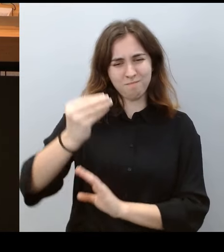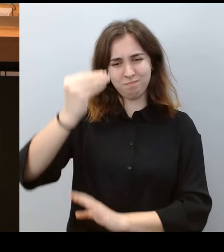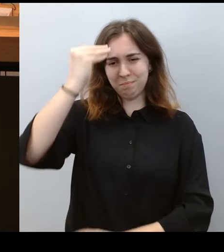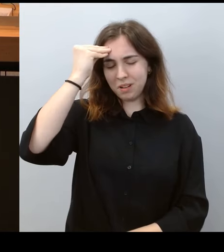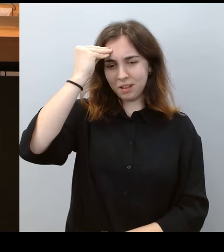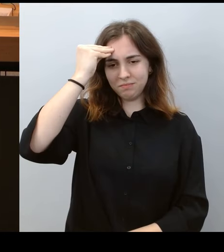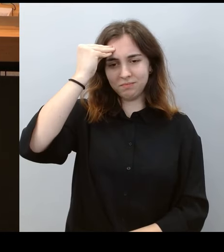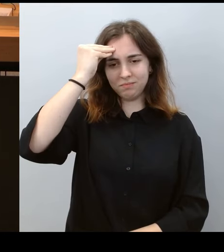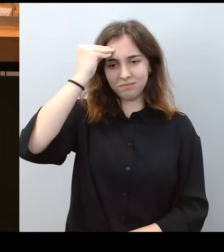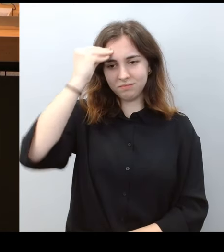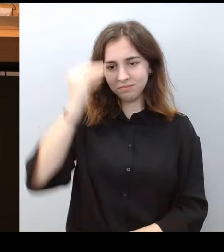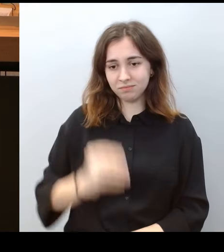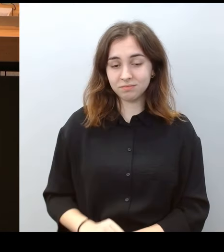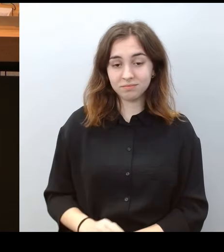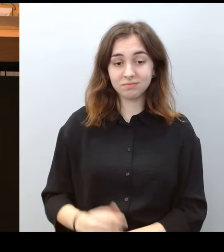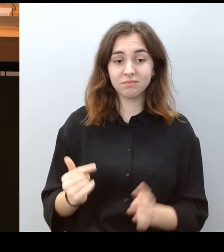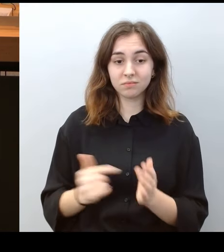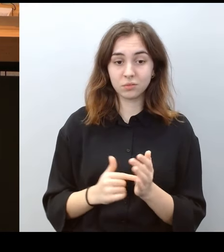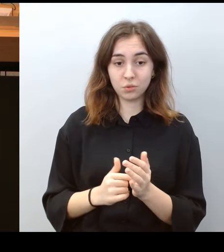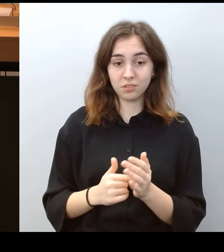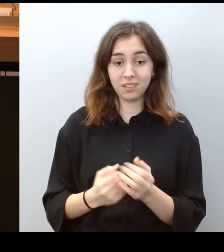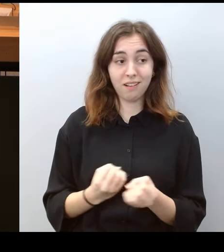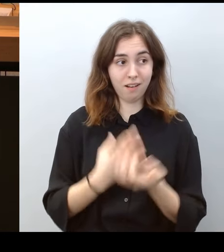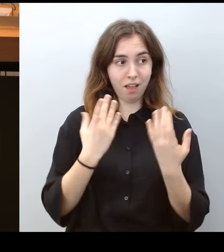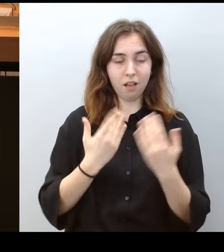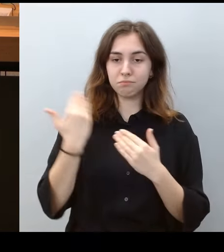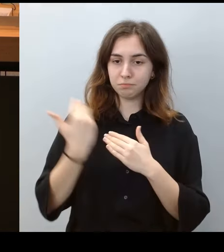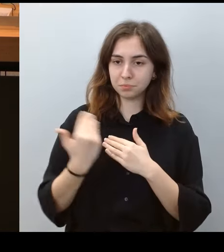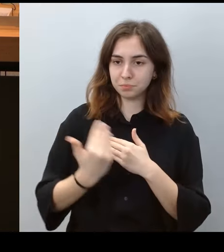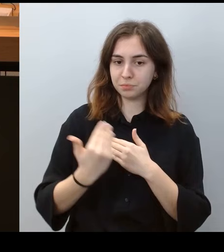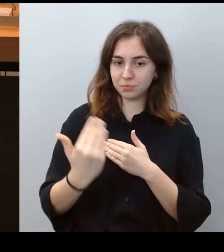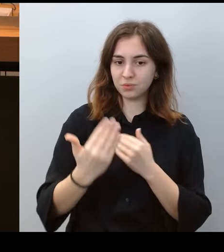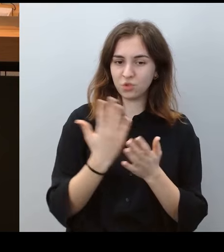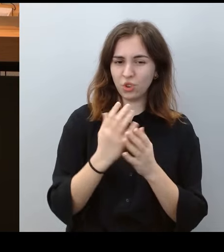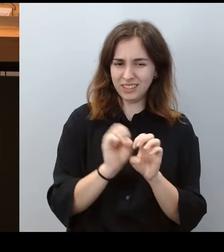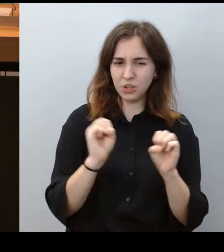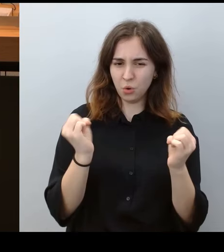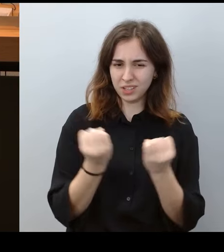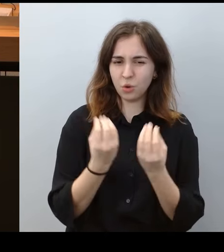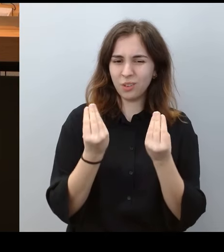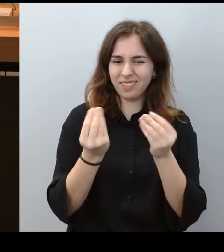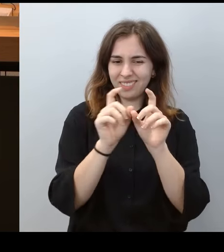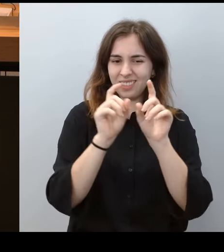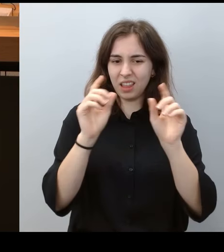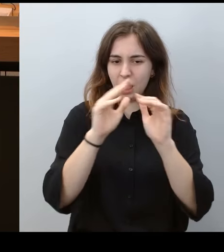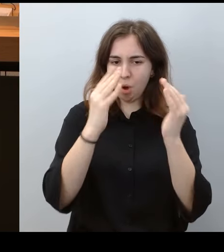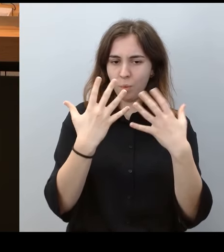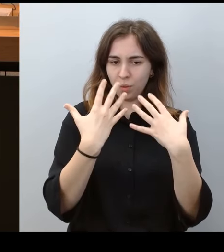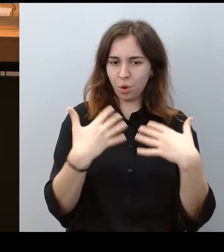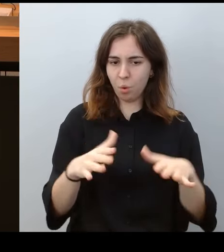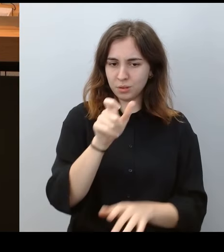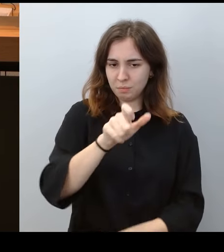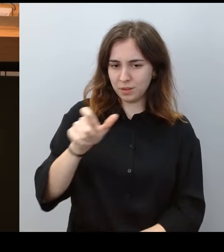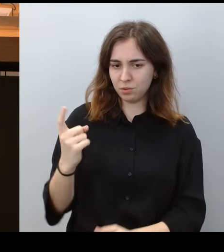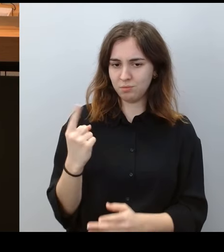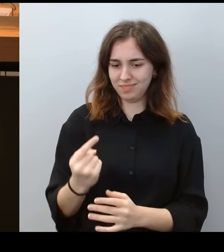obwohl wir hier regelmäßig uns mit der Situation Obdachloser im Parlament beschäftigen, nochmals deutlich vor Augen führte, welchen